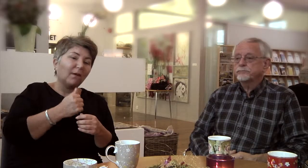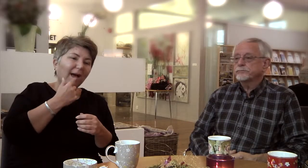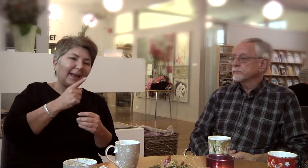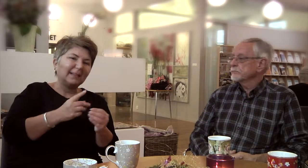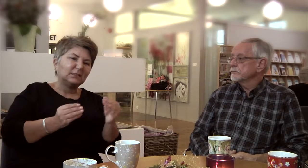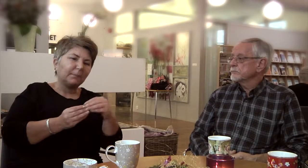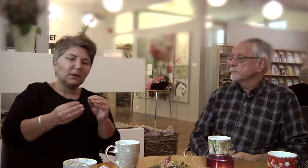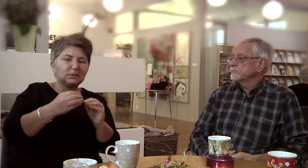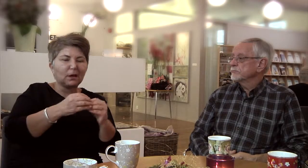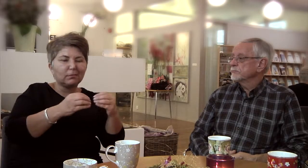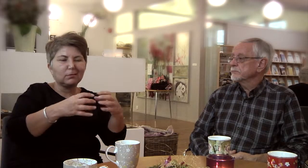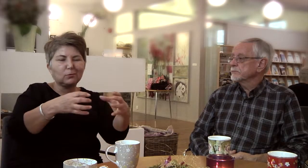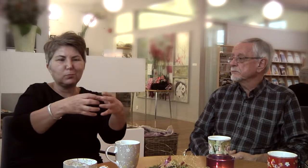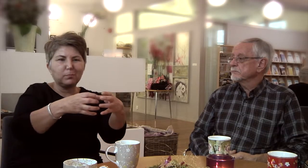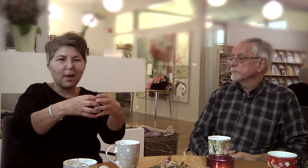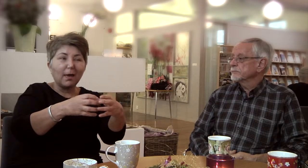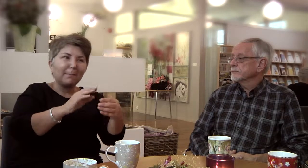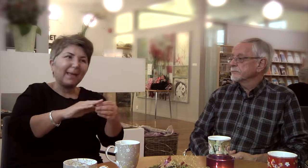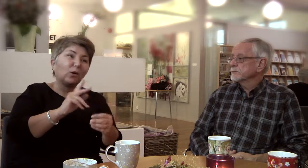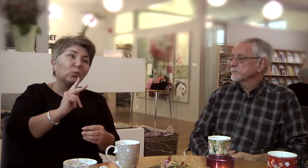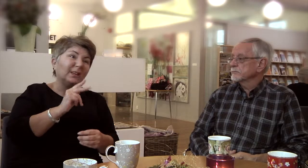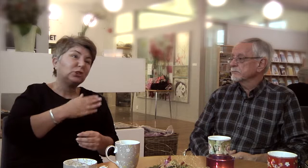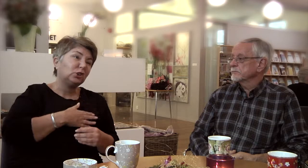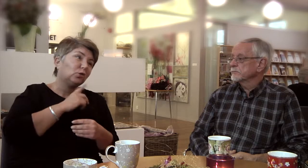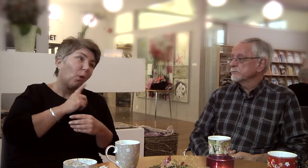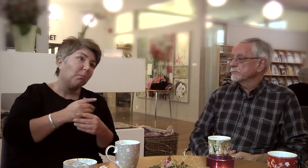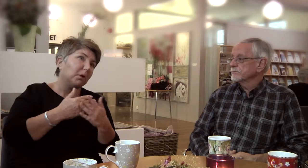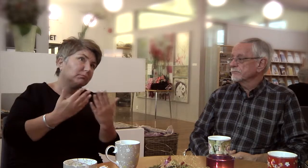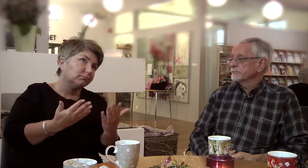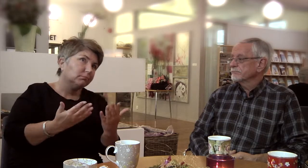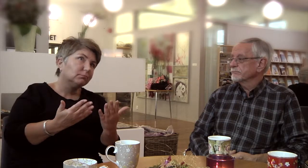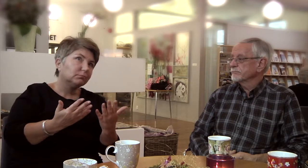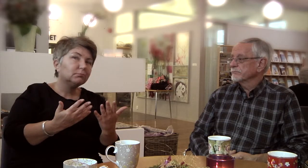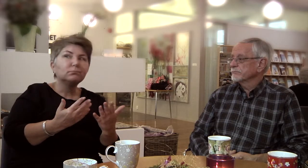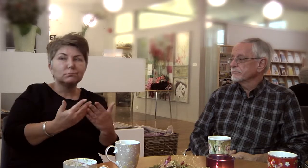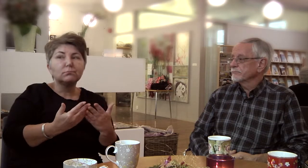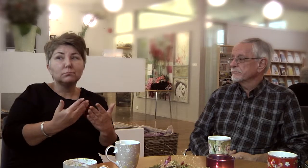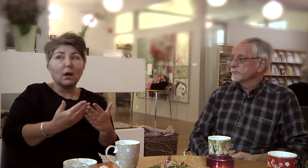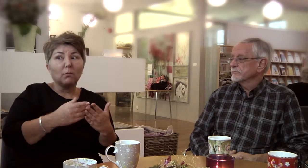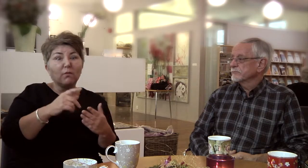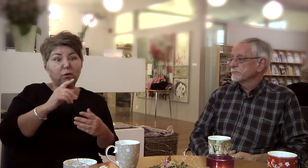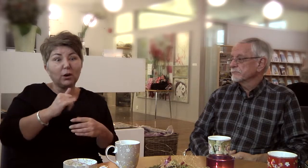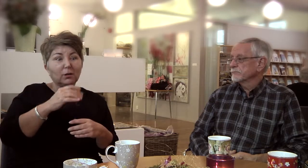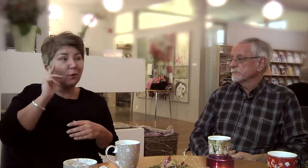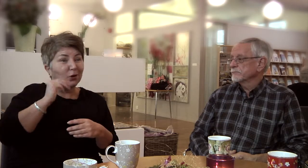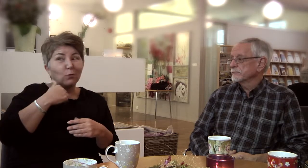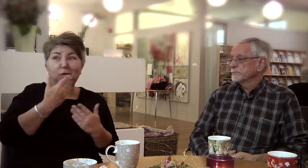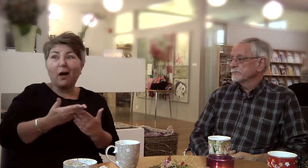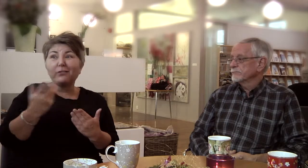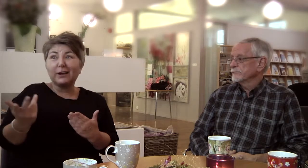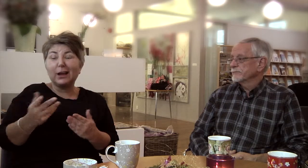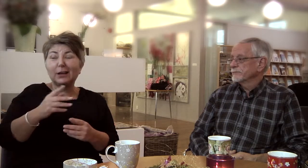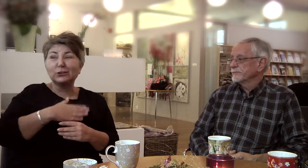Mulig det måtte vært en sammensatt gruppe med ulike kroniske sykdommer.